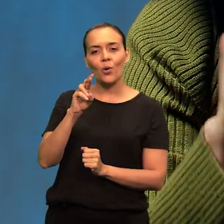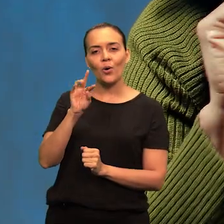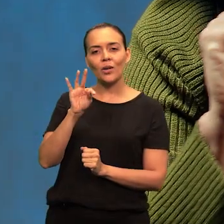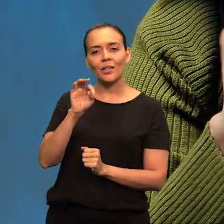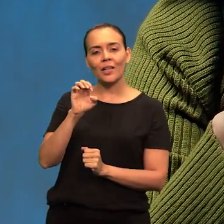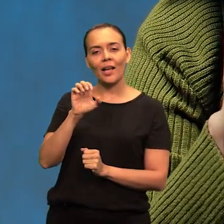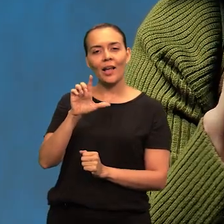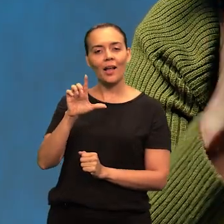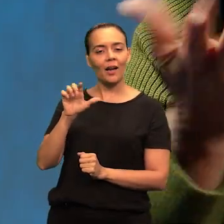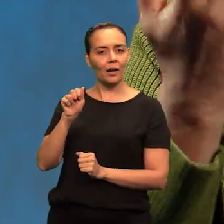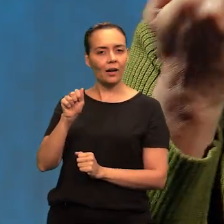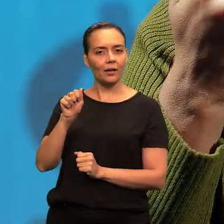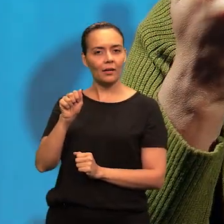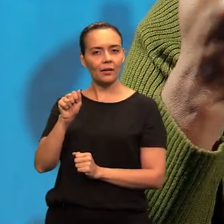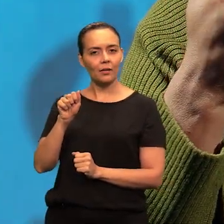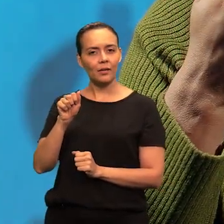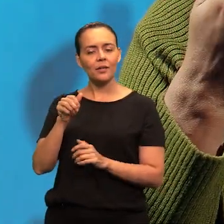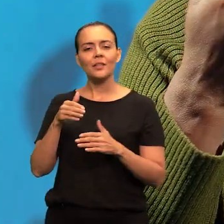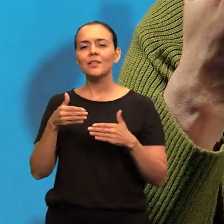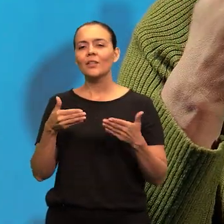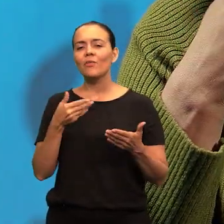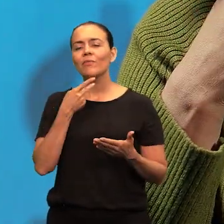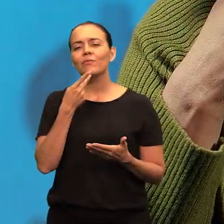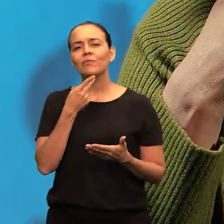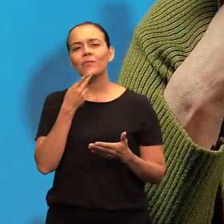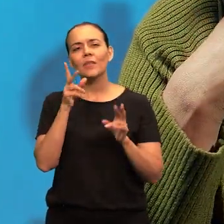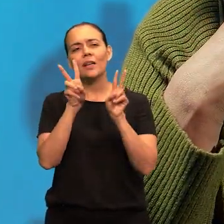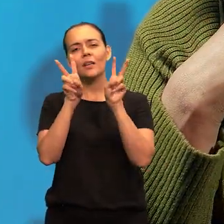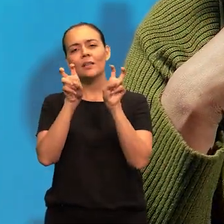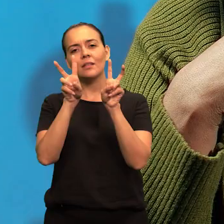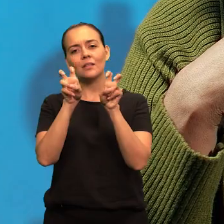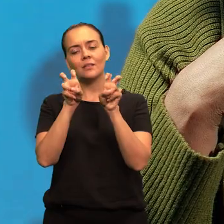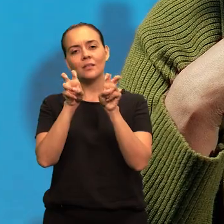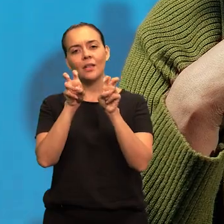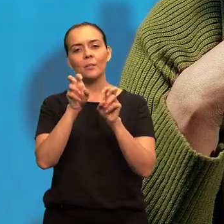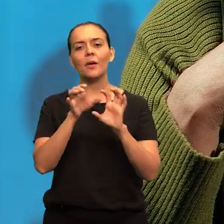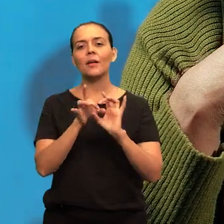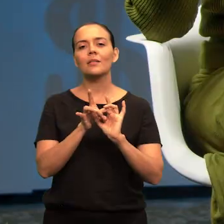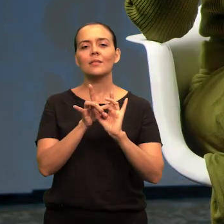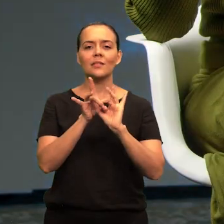Acho que a primeira camada, acho que o Cortella puxa, né? A noção de liberdade.